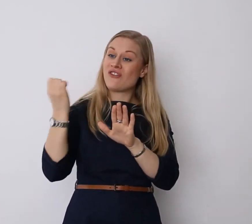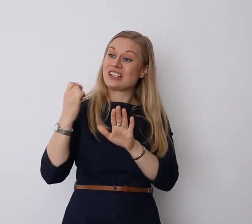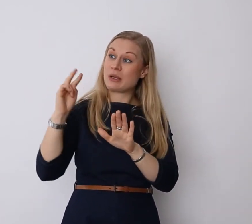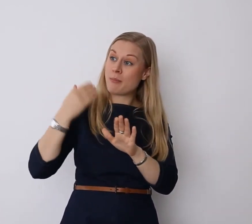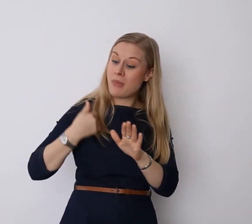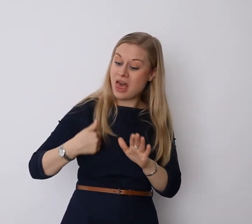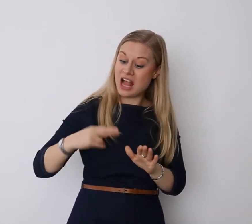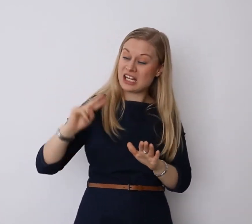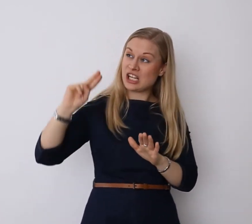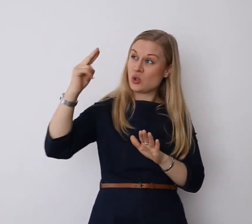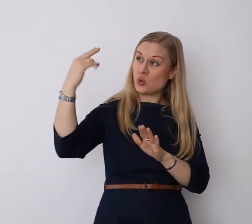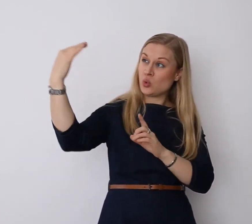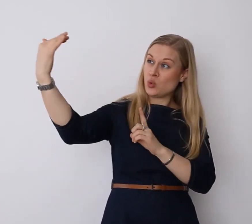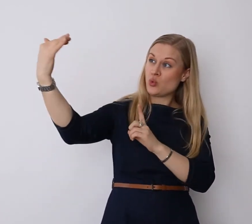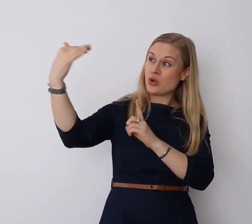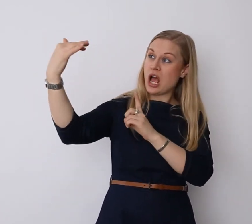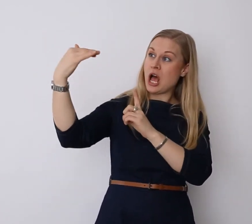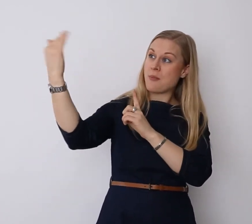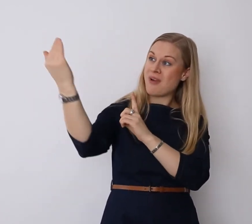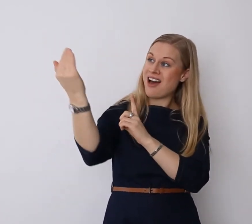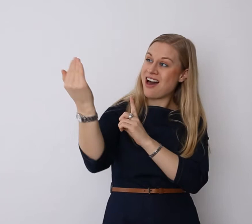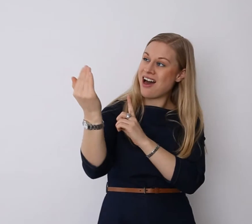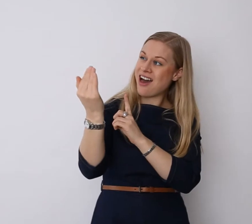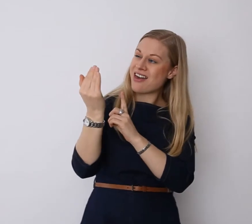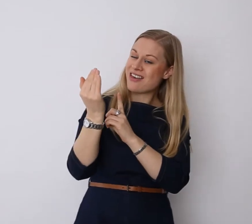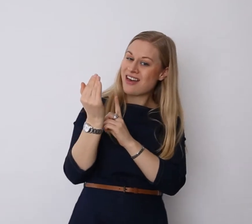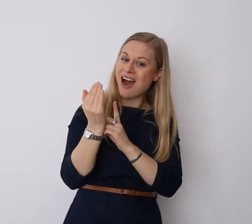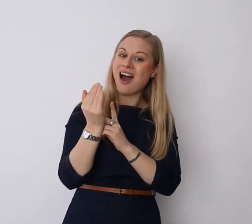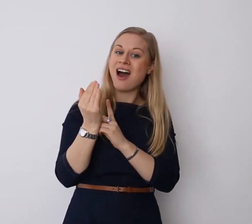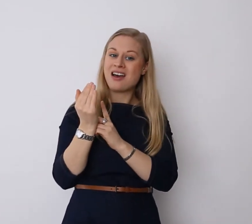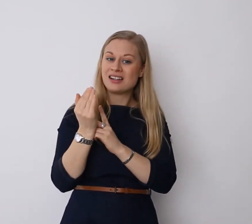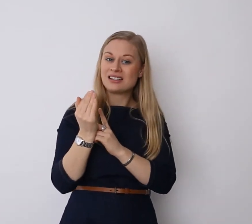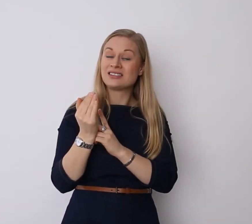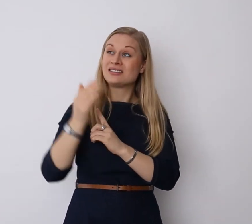want ik ben in uw nabijheid.